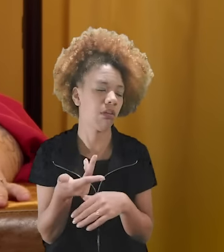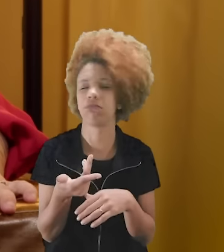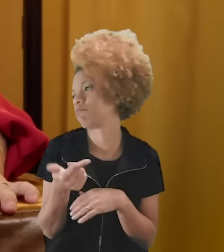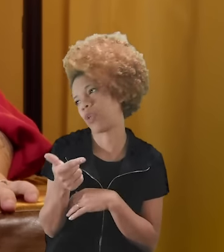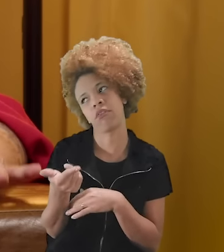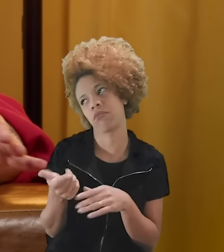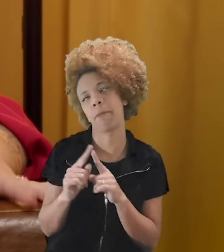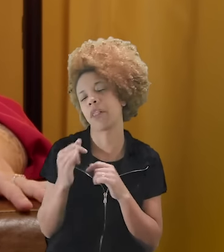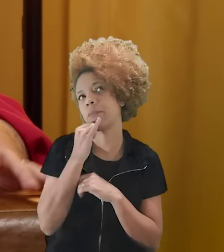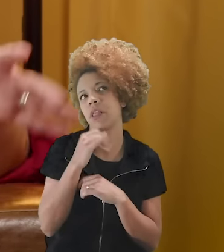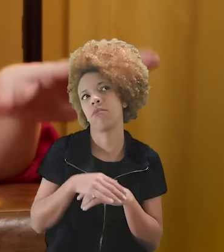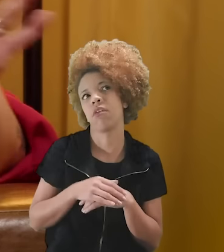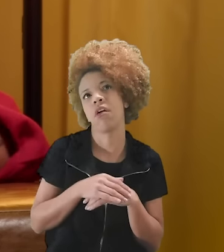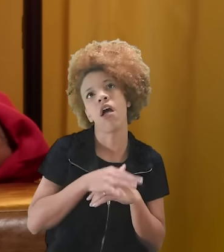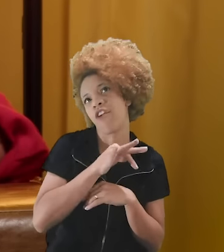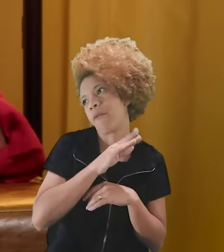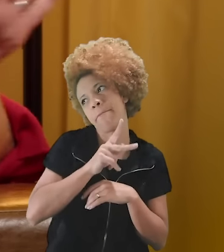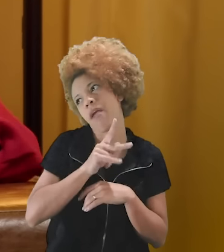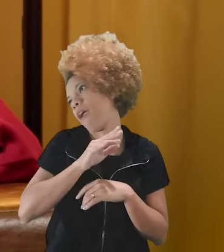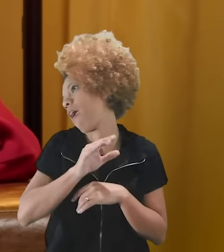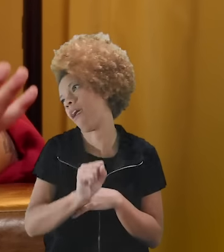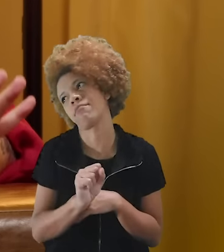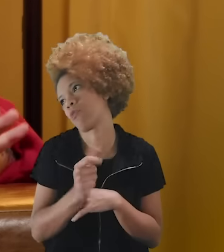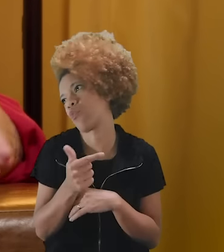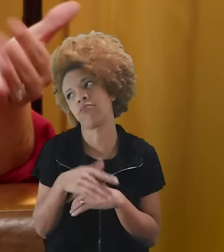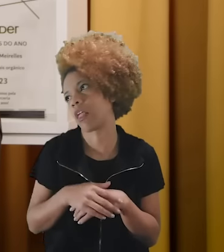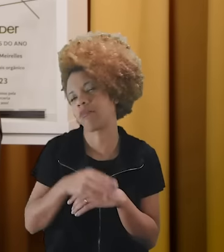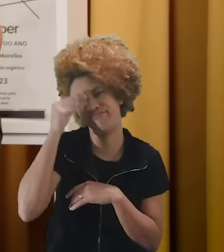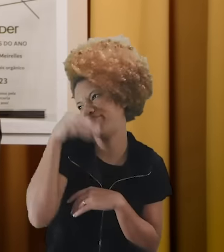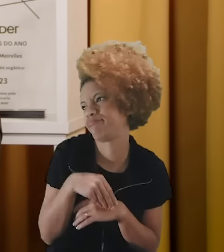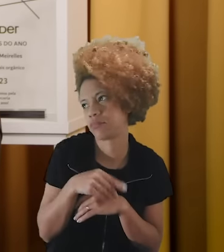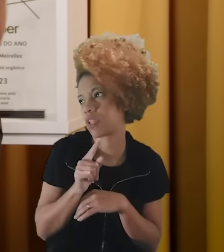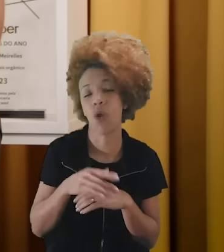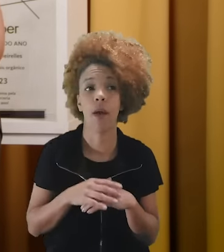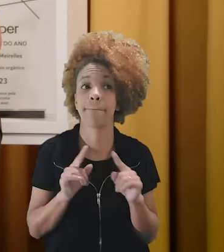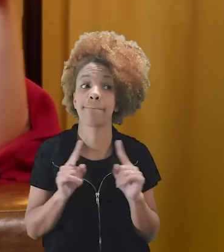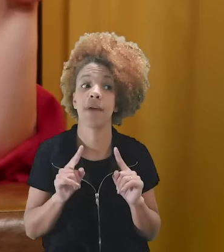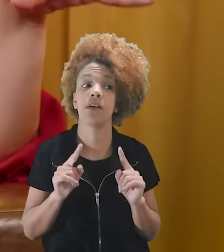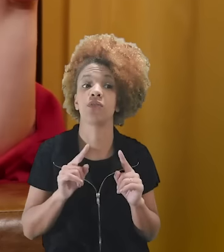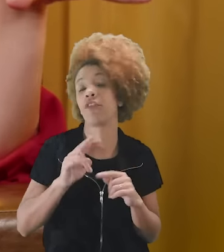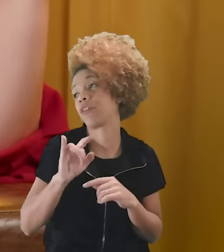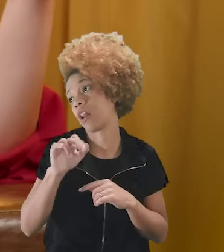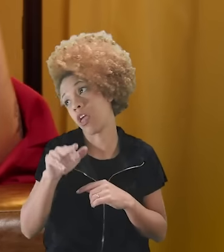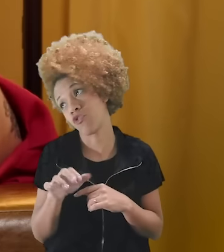menos assim FPS não existe tédio não existe tédio o le exemp o leag f é um jogo um pouco mais lento